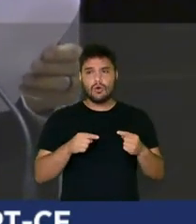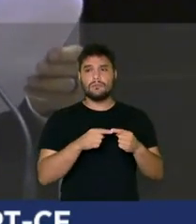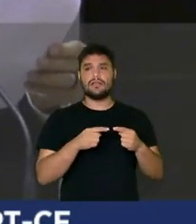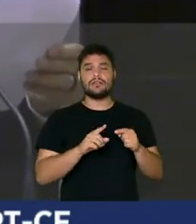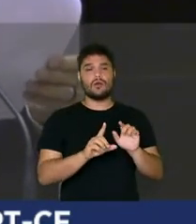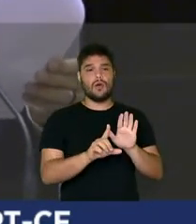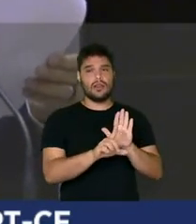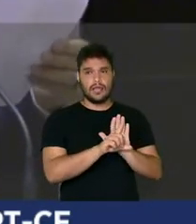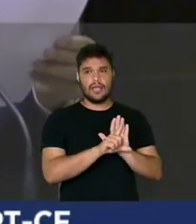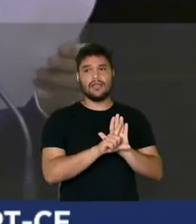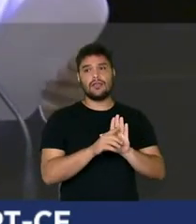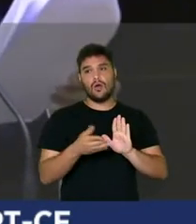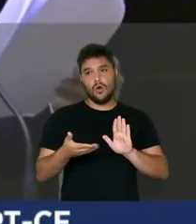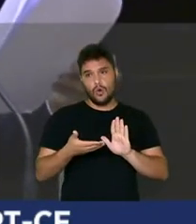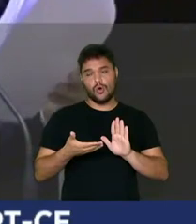DA UNIÃO. A PROP COM OS PRINCÍPIOS E NORMAS QUE